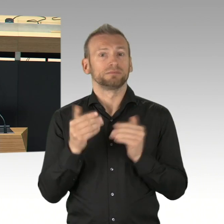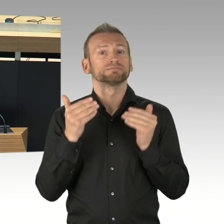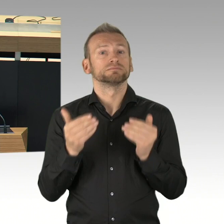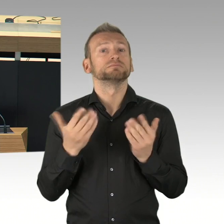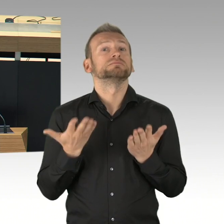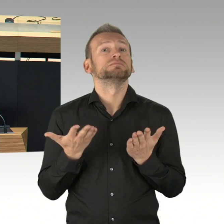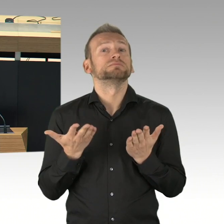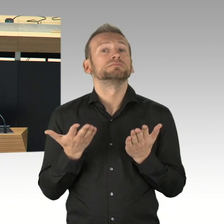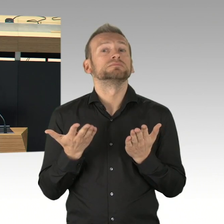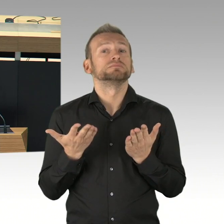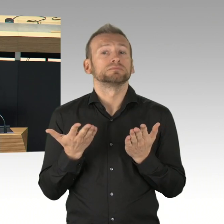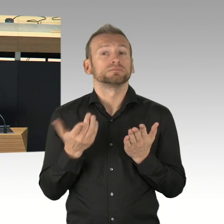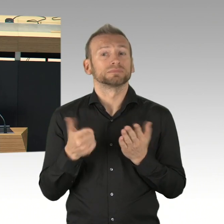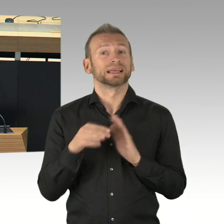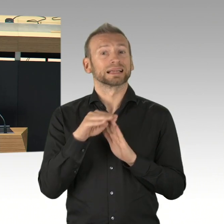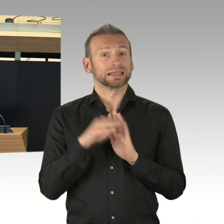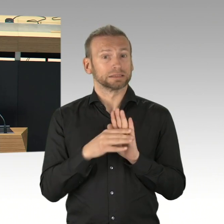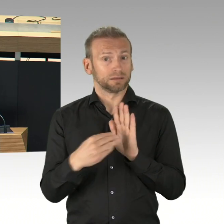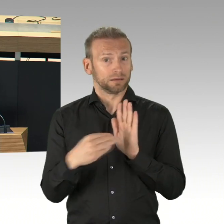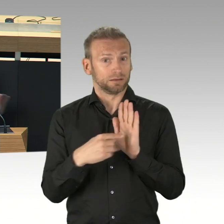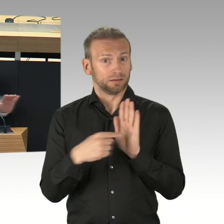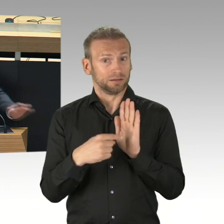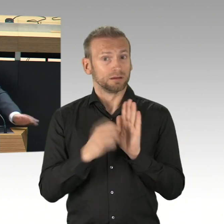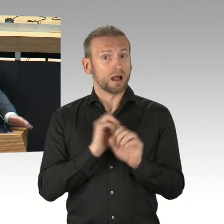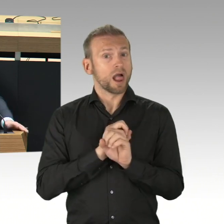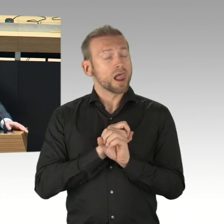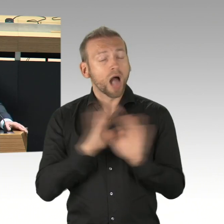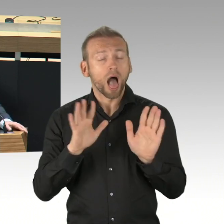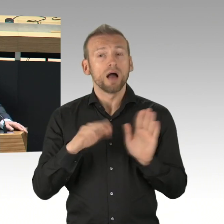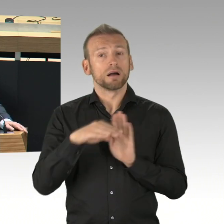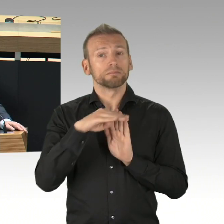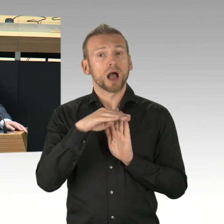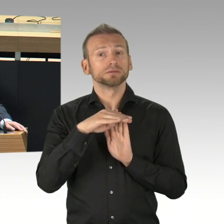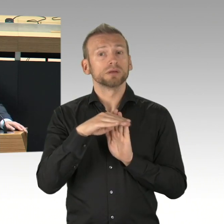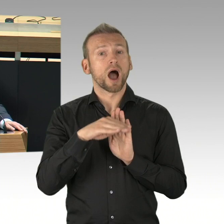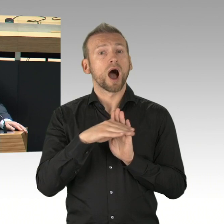und überziehen die komplette Stadt damit. Was für eine asoziale Wirtschafts- und Arbeitnehmerpolitik